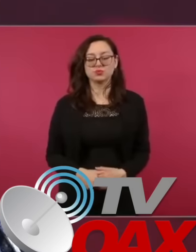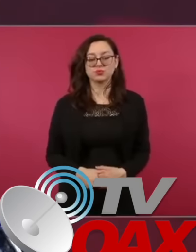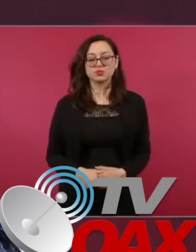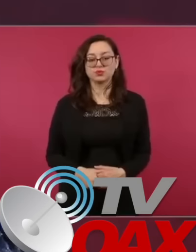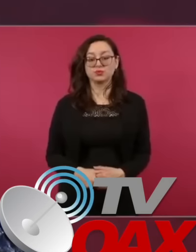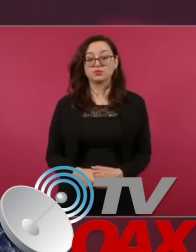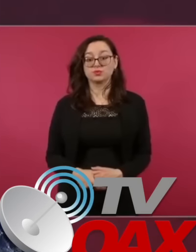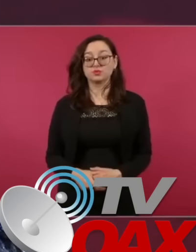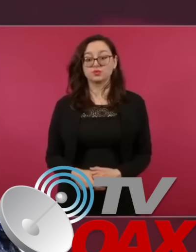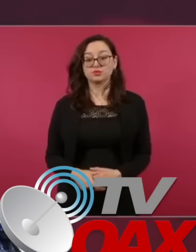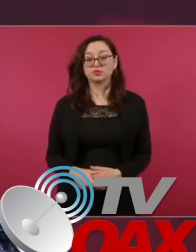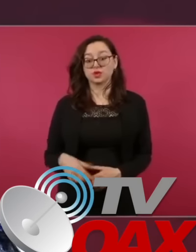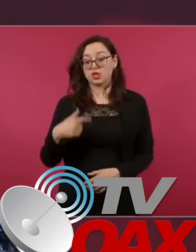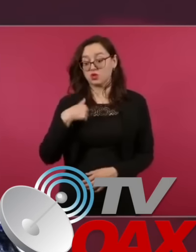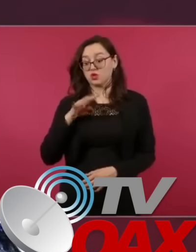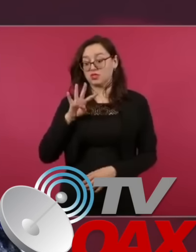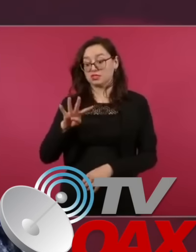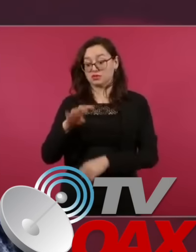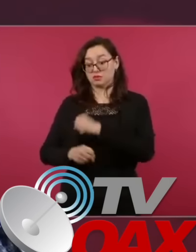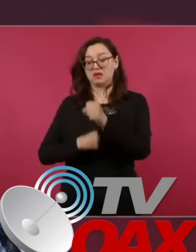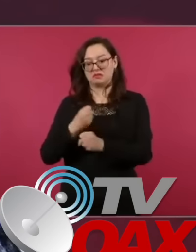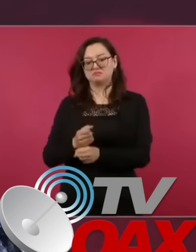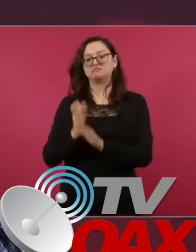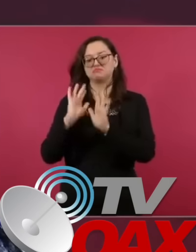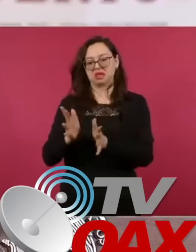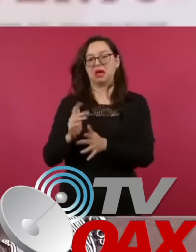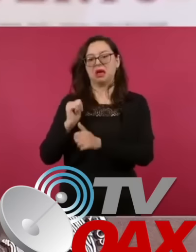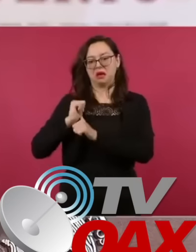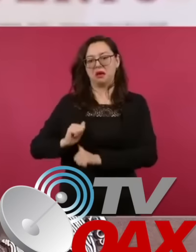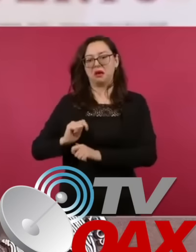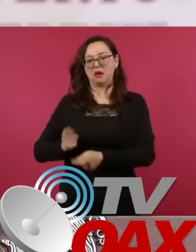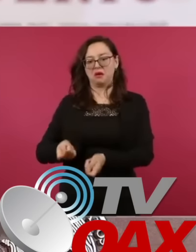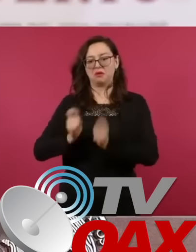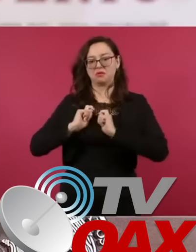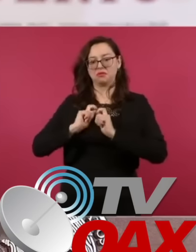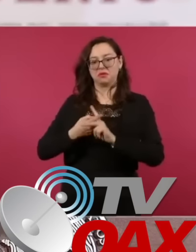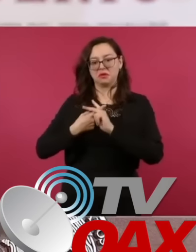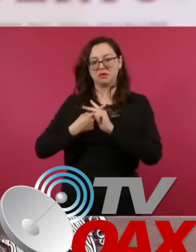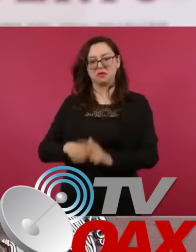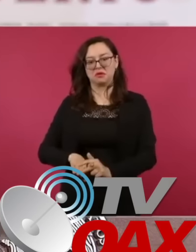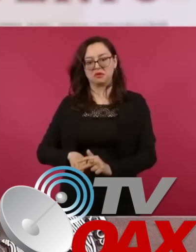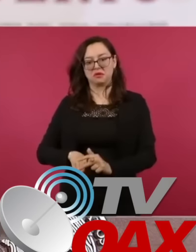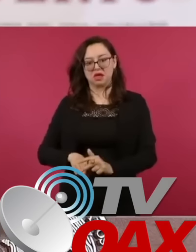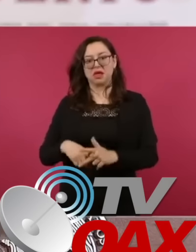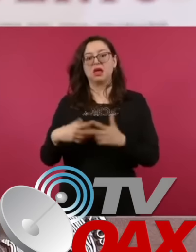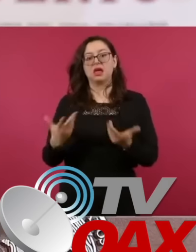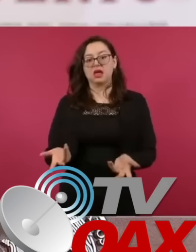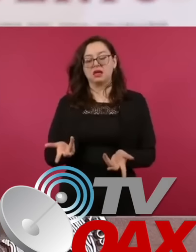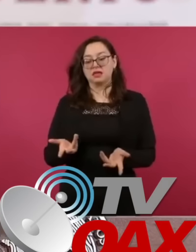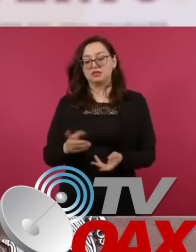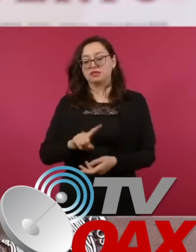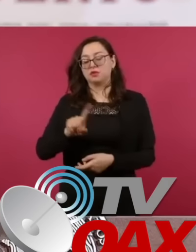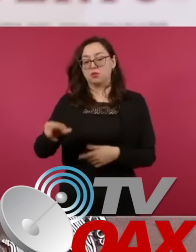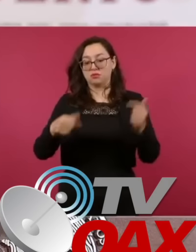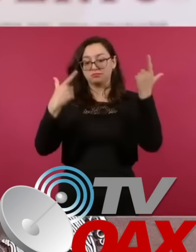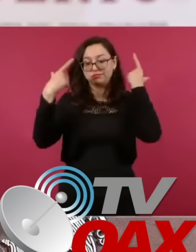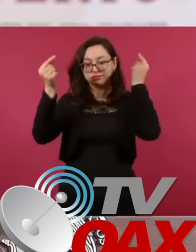19 años era subteniente pude ingresar a la escuela superior de guerra de a los do años de graduado y